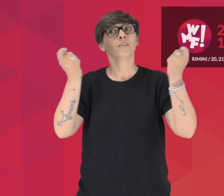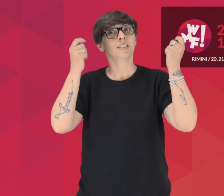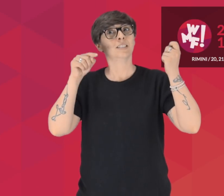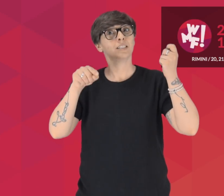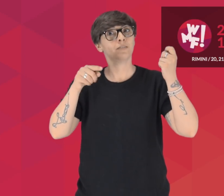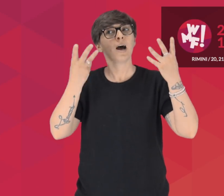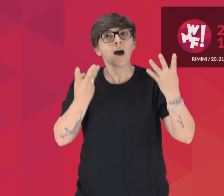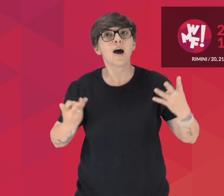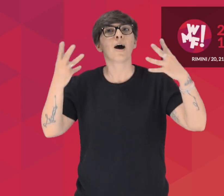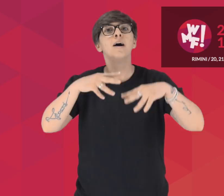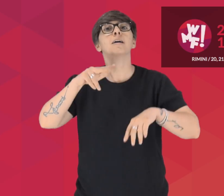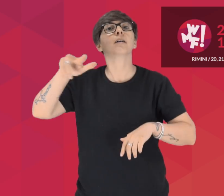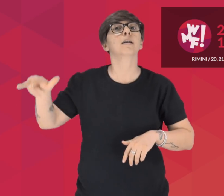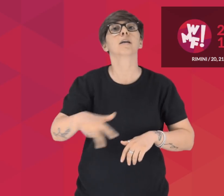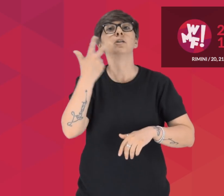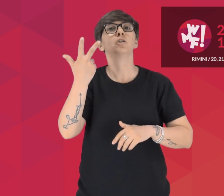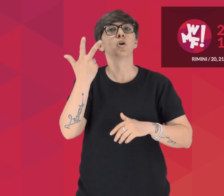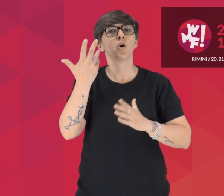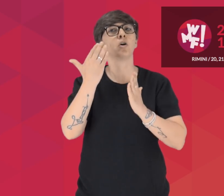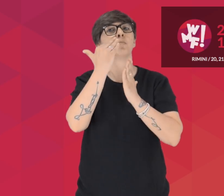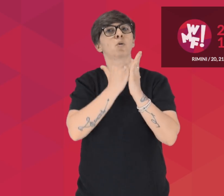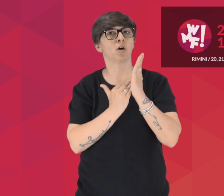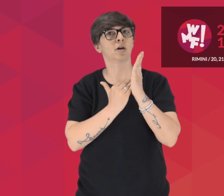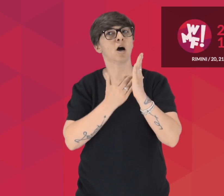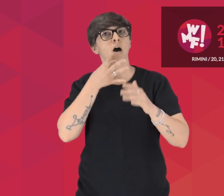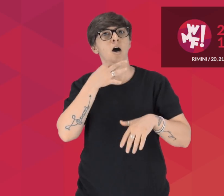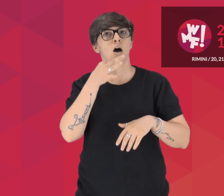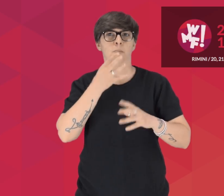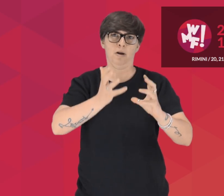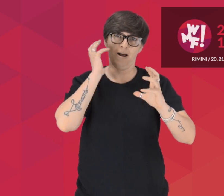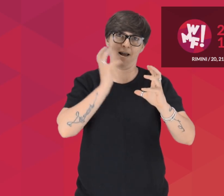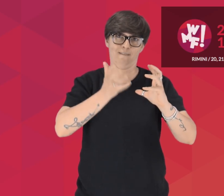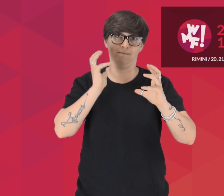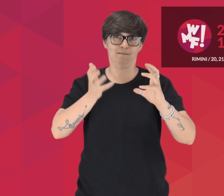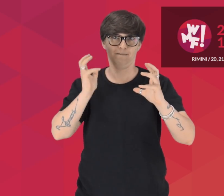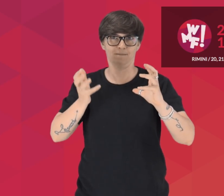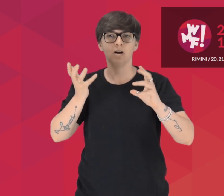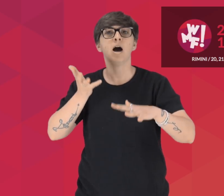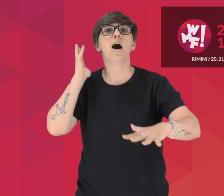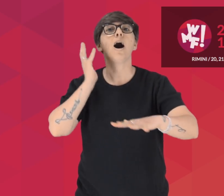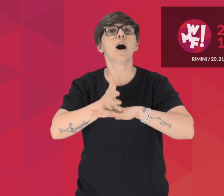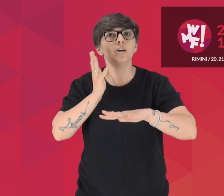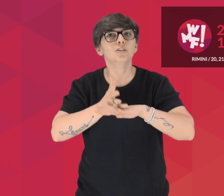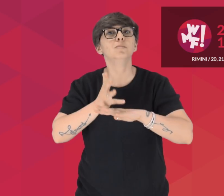Tra gli obiettivi del Festival c’è anche quello di rendere accessibile i suoi eventi principali alle persone sorde.